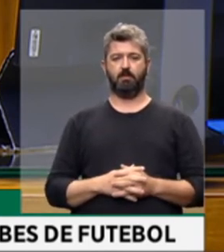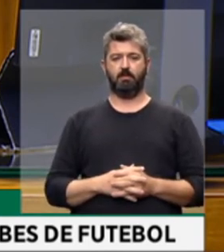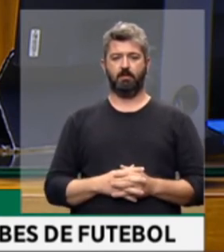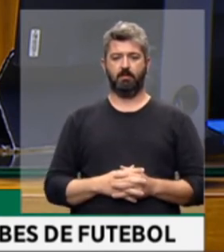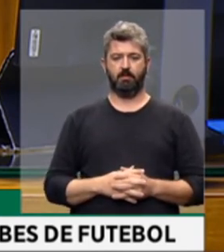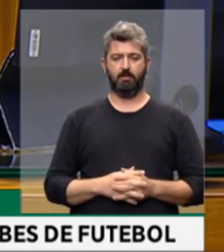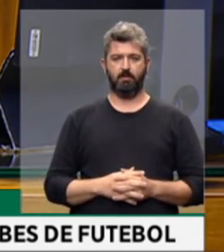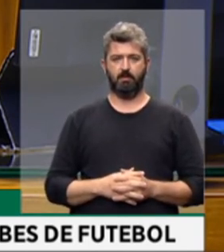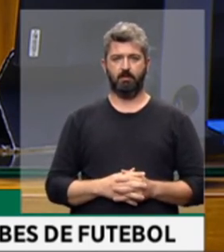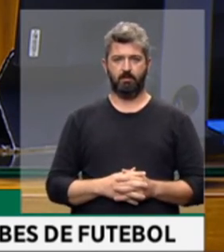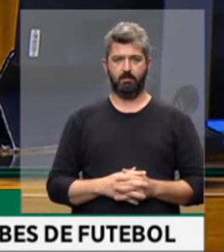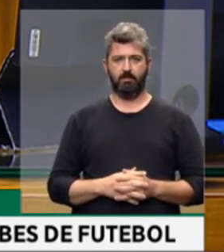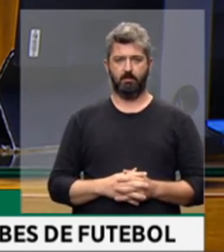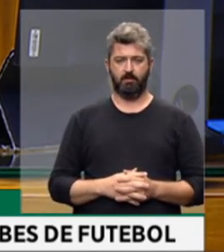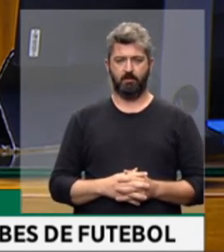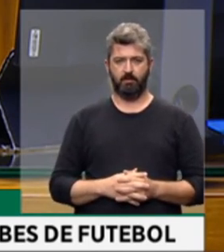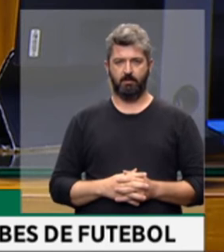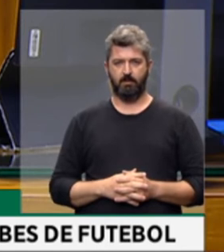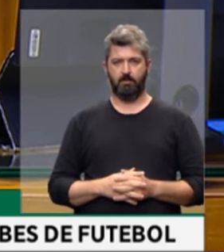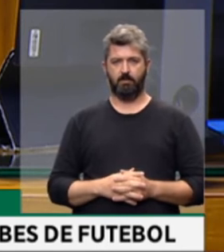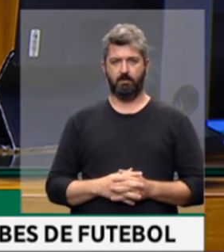PSDB? -- [DEPUTADO]: PRÓXIMOS BANCO DO BRASIL VOTA NÃO, SENHOR PRESIDENTE.